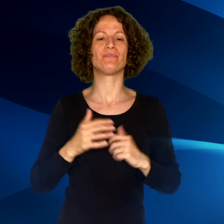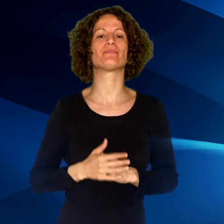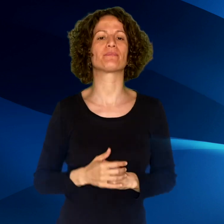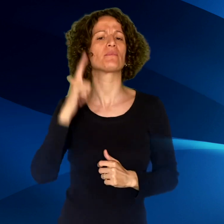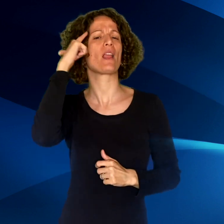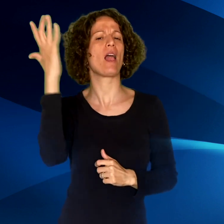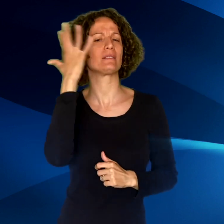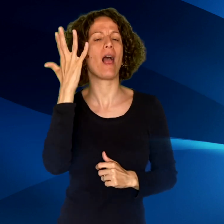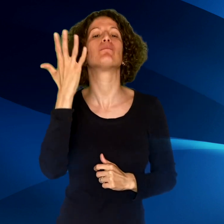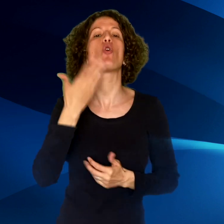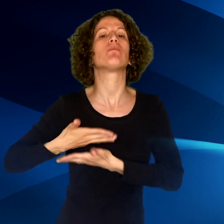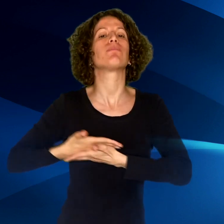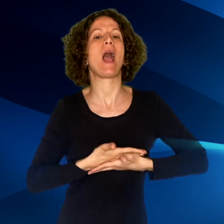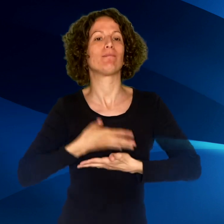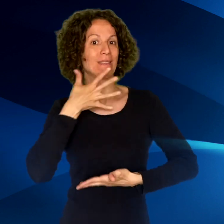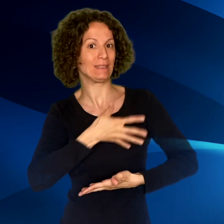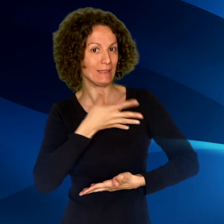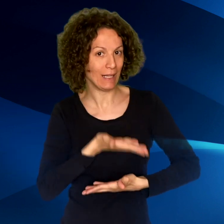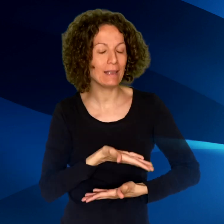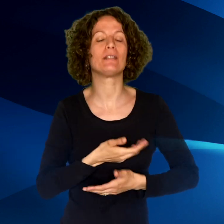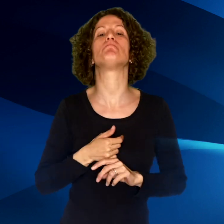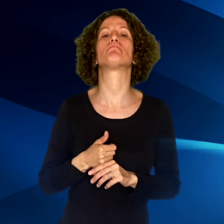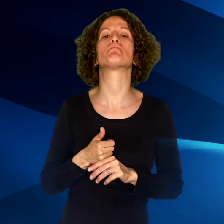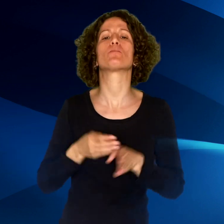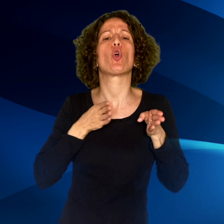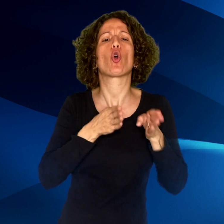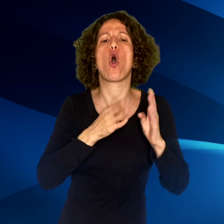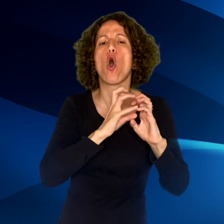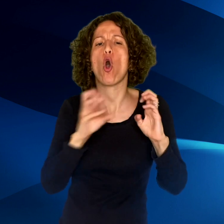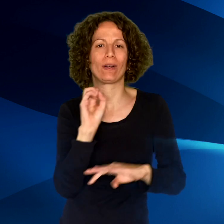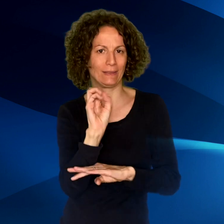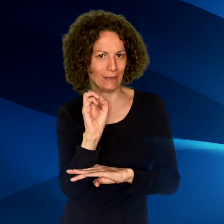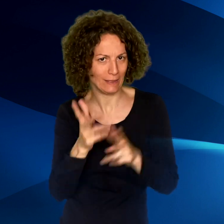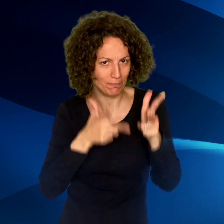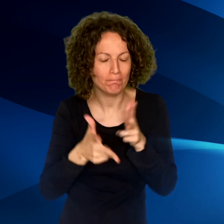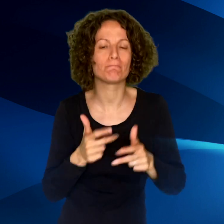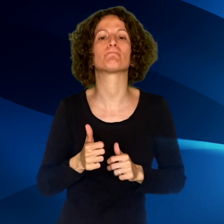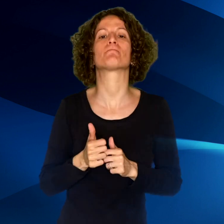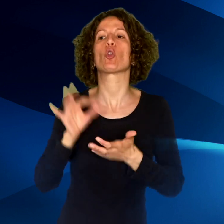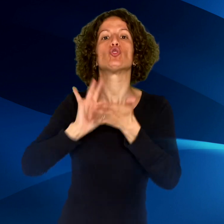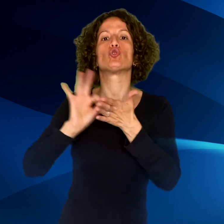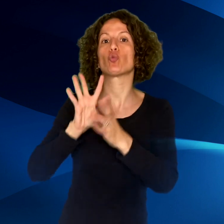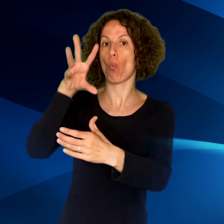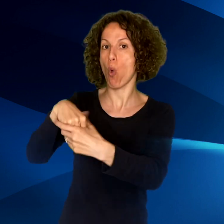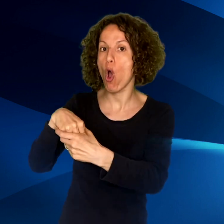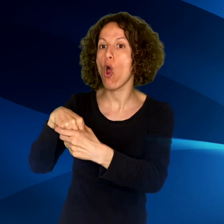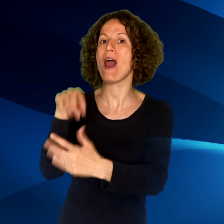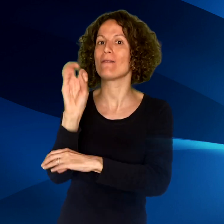Insegnare può consistere in dare istruzioni ai nuovi segnanti, come il baby sign, i corsi di lingua dei segni basati sulla comunità,